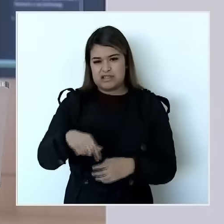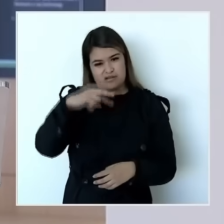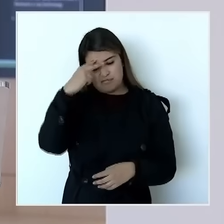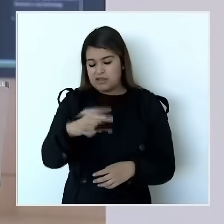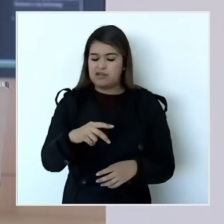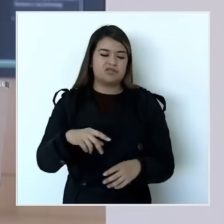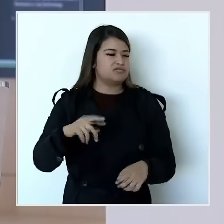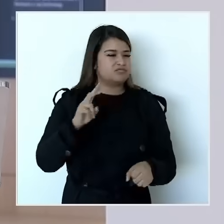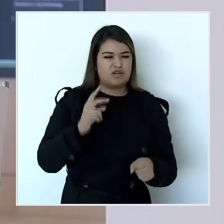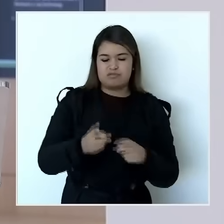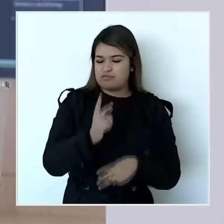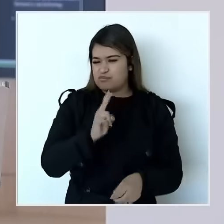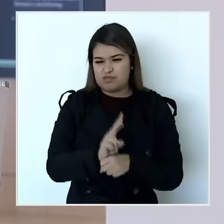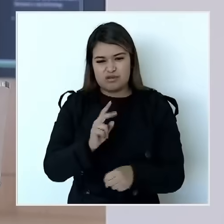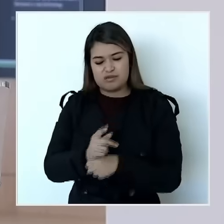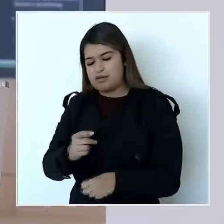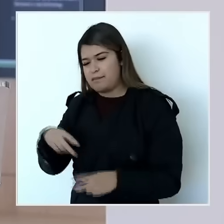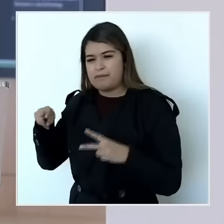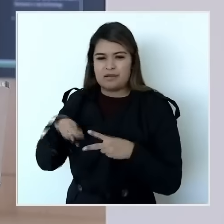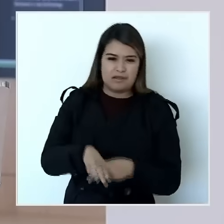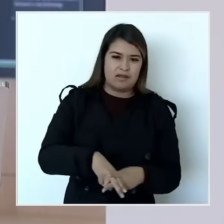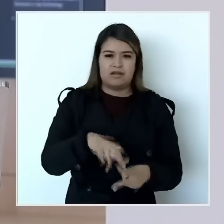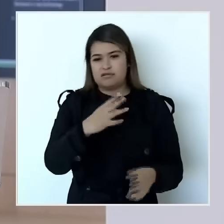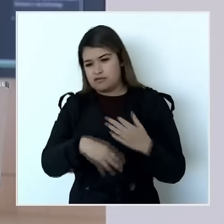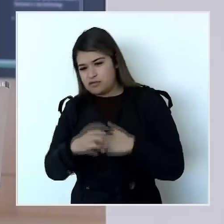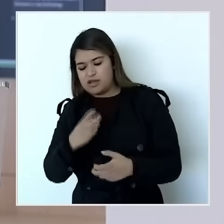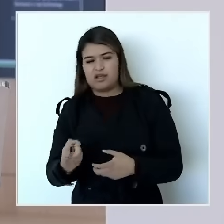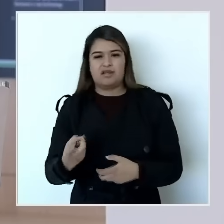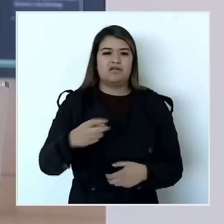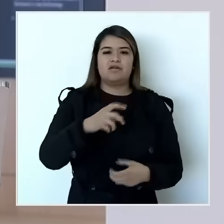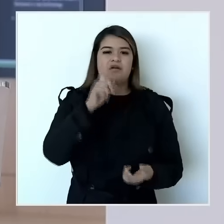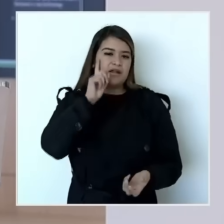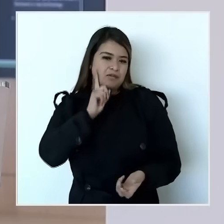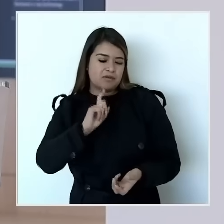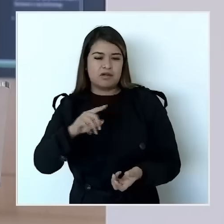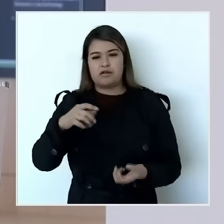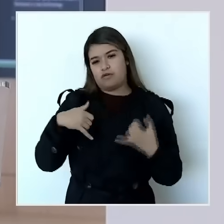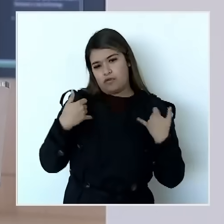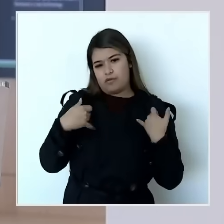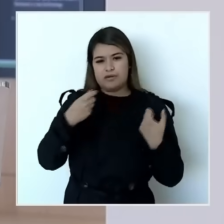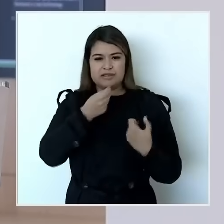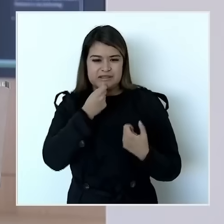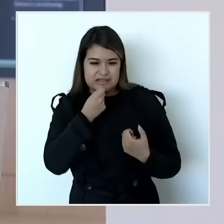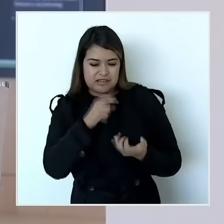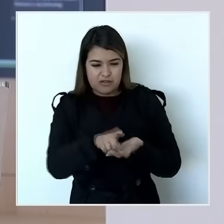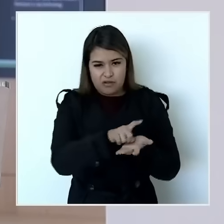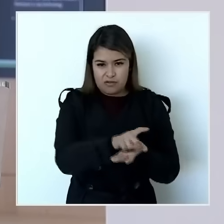de dosis de drogas envenenaran a la niñez y juventud, pero además debilitamos la estructura